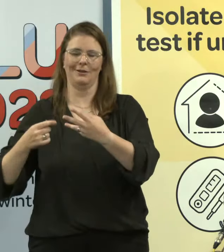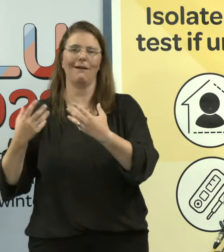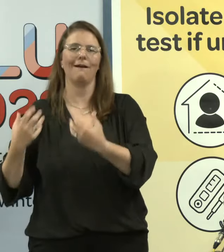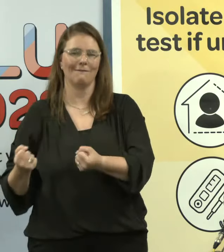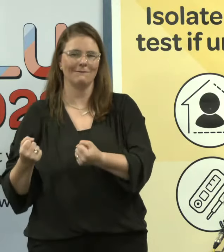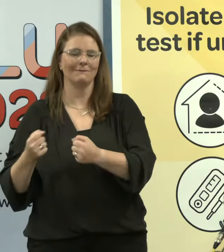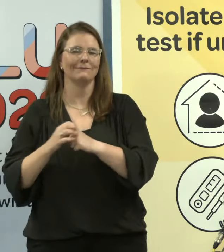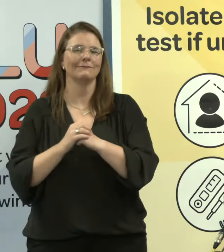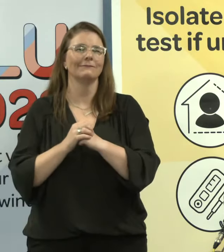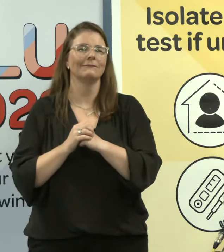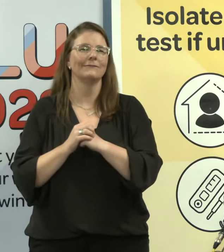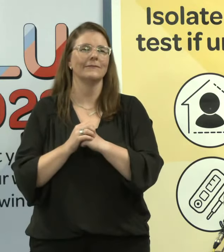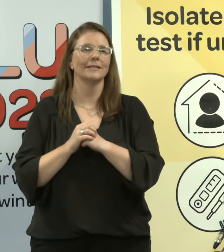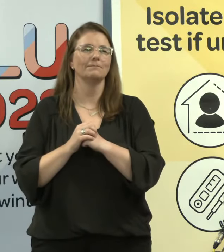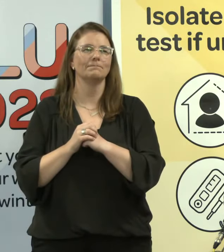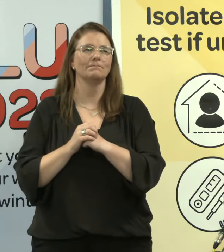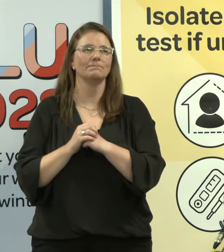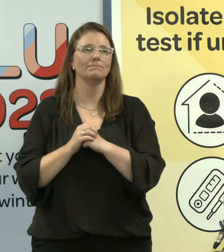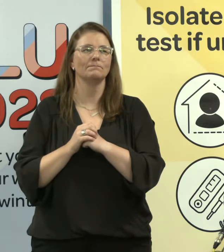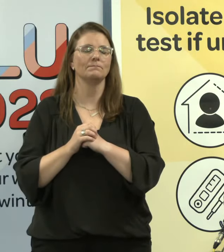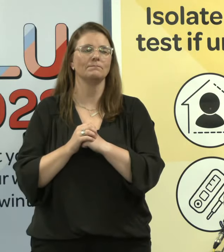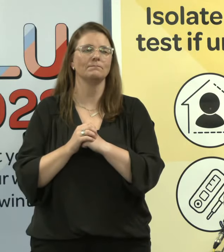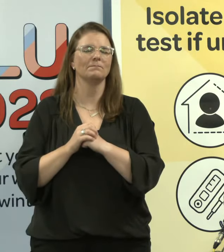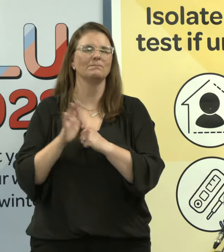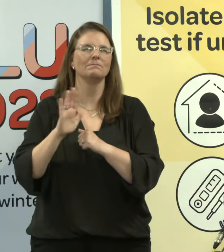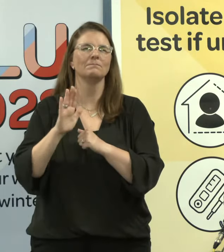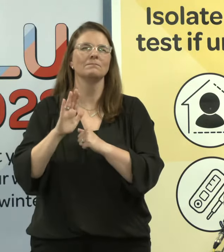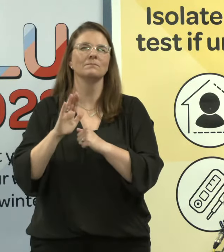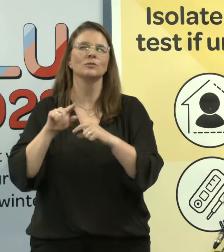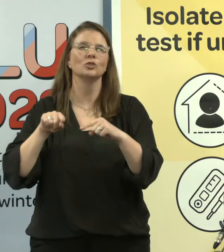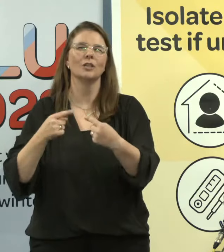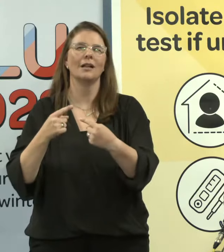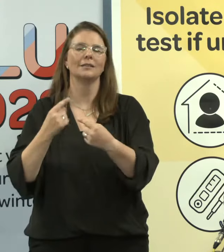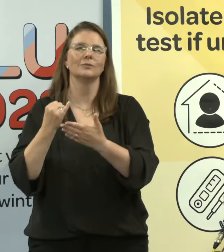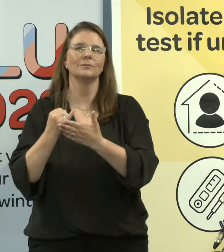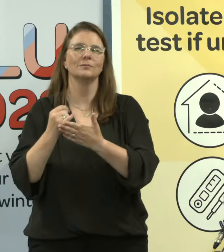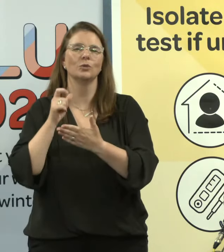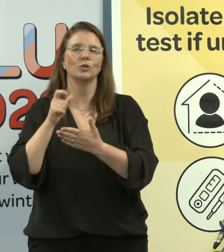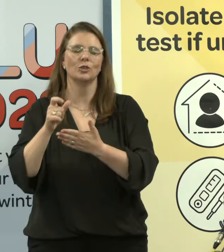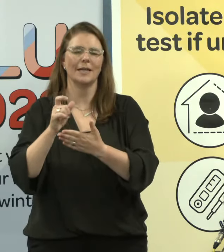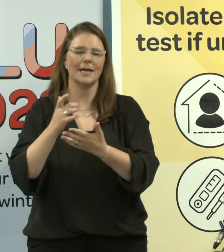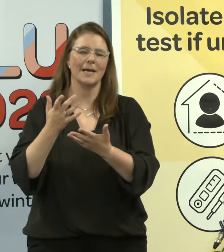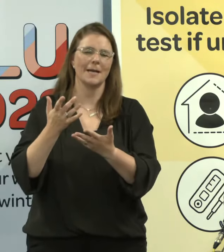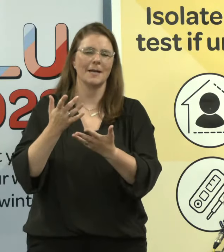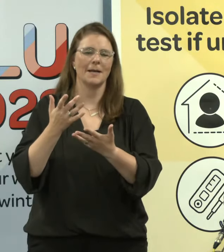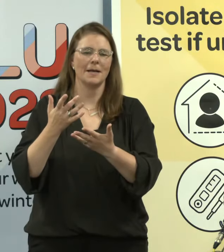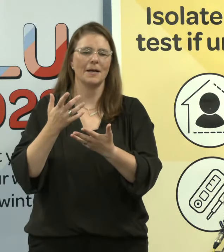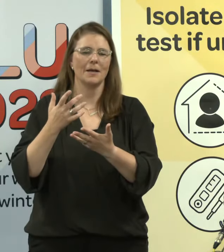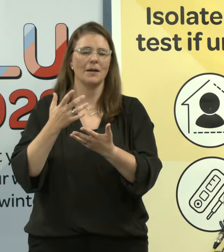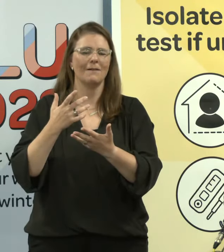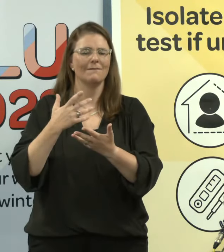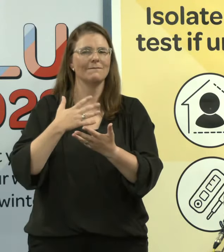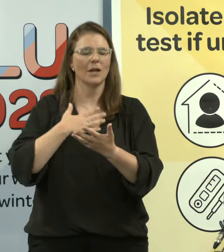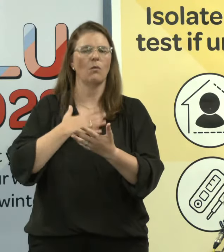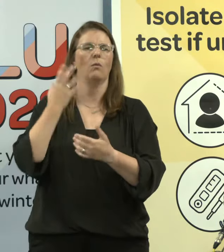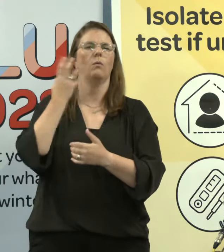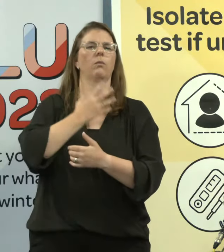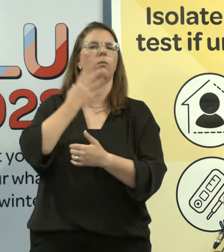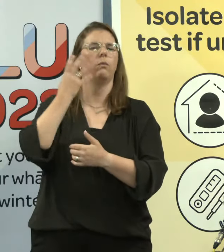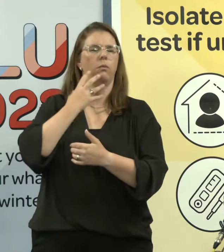ahau e kii he pouri, engari kei